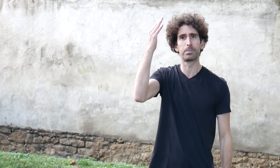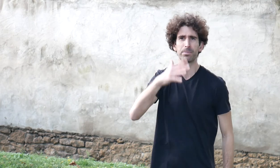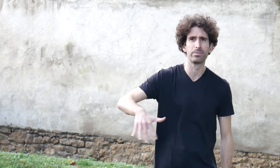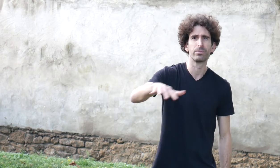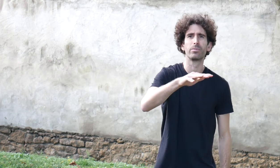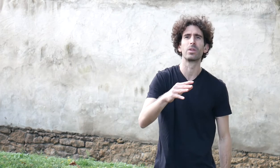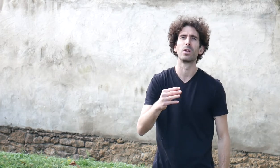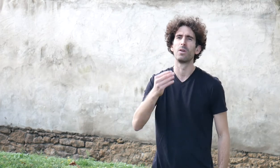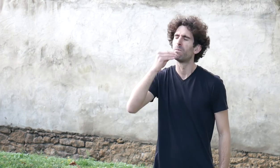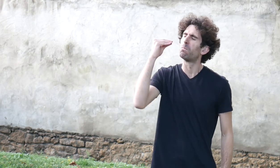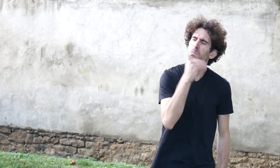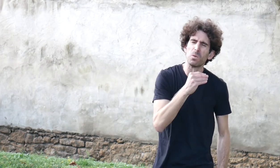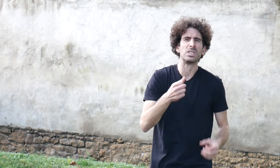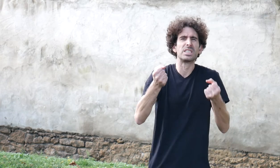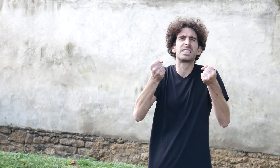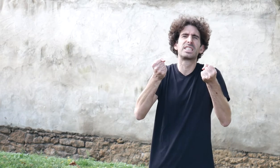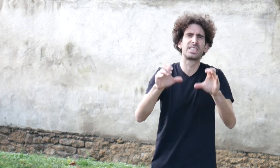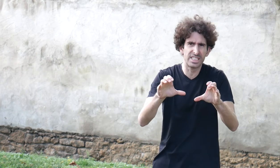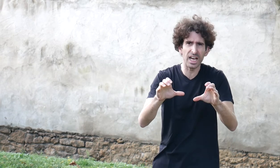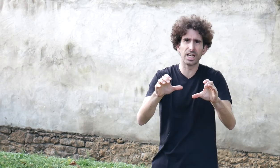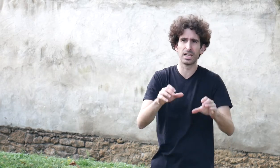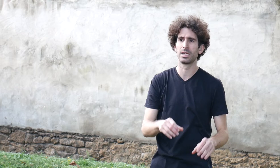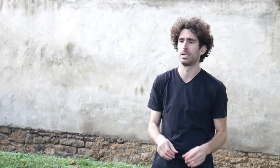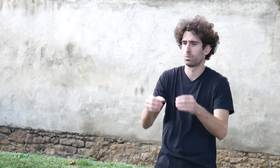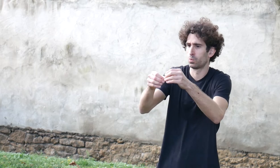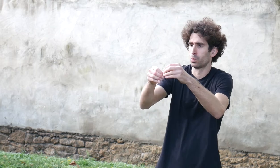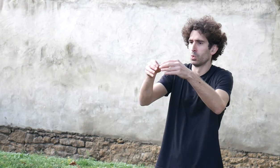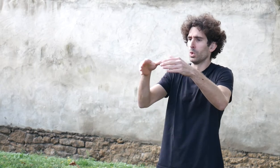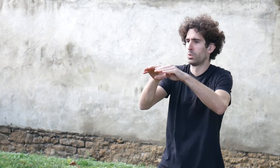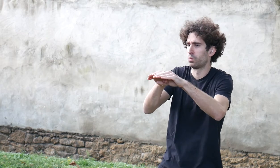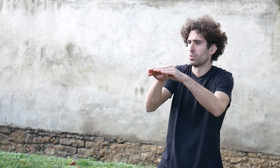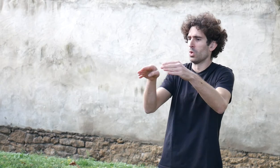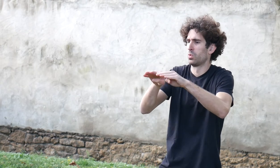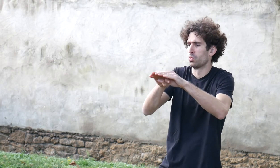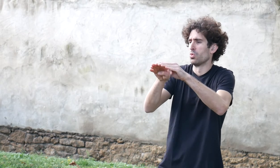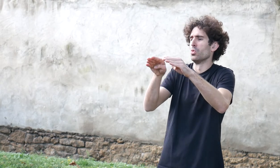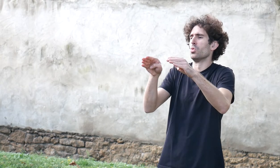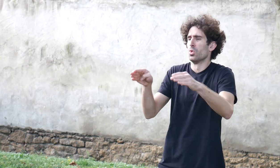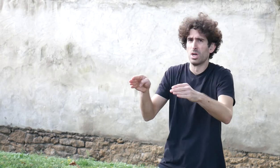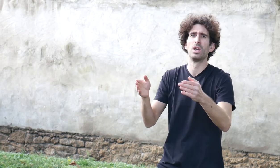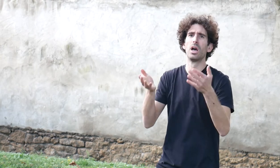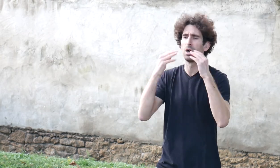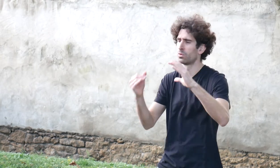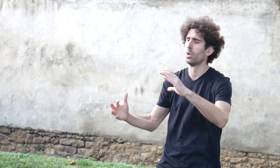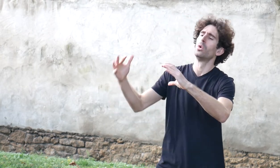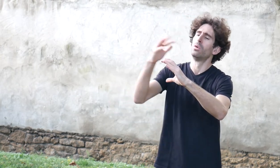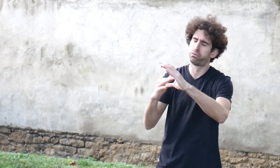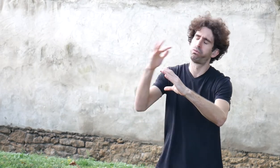En cas d'air froid et sec, les cornets nasaux s'agrandissent pour freiner le passage de l'air.